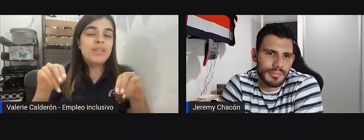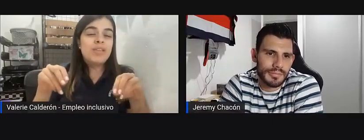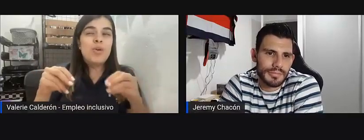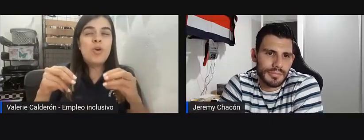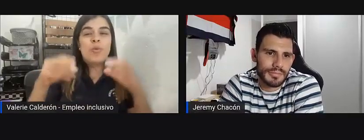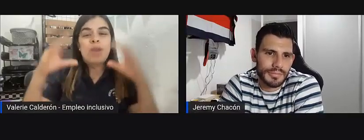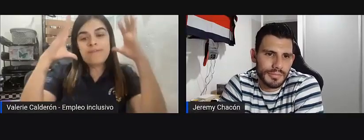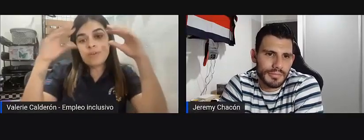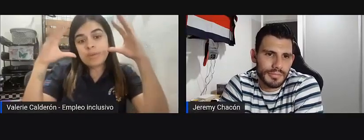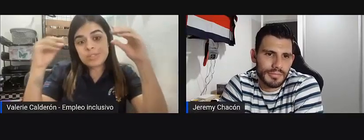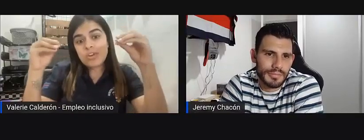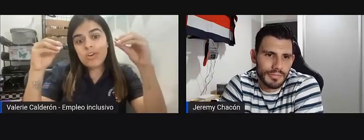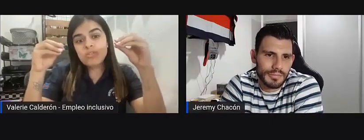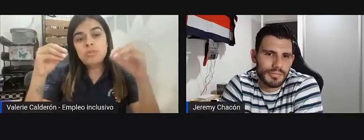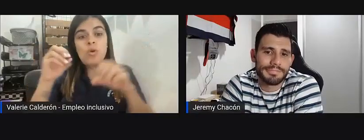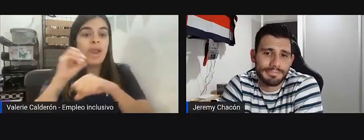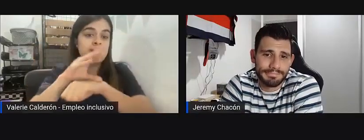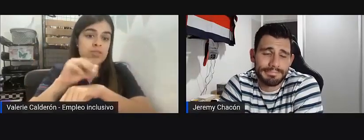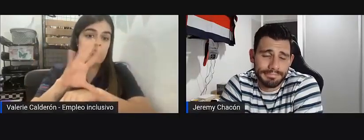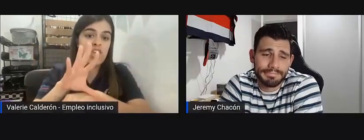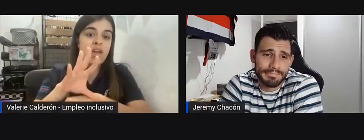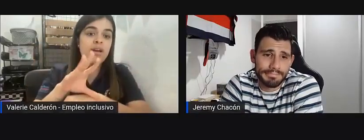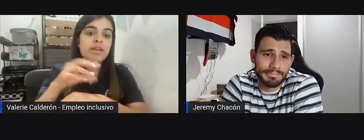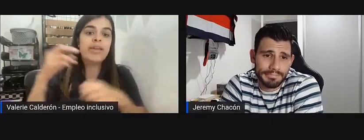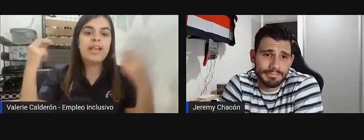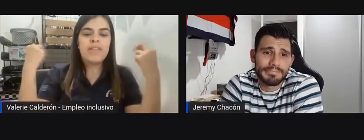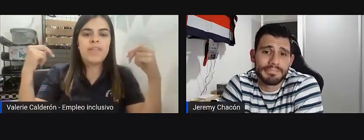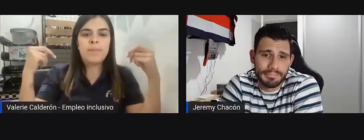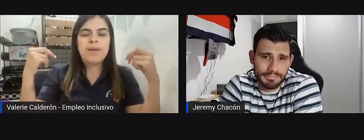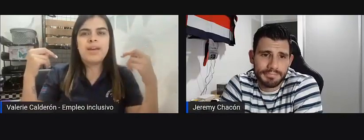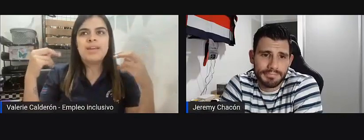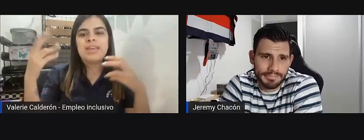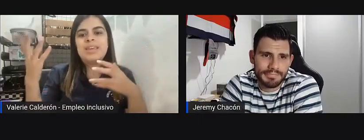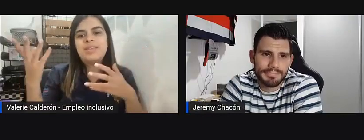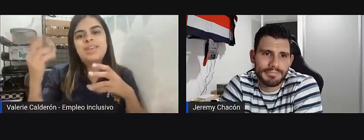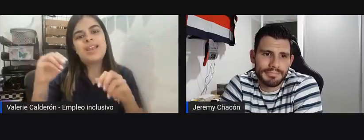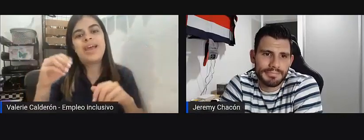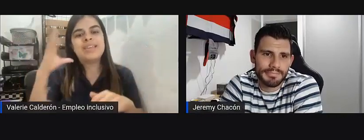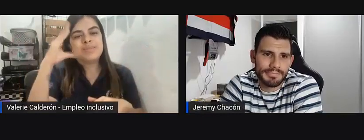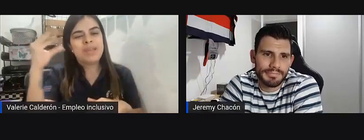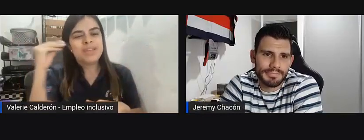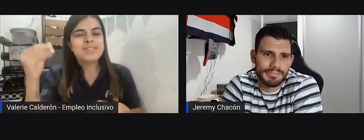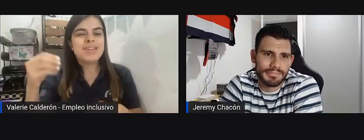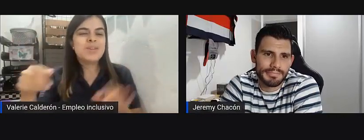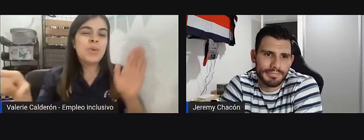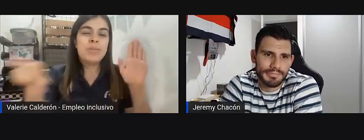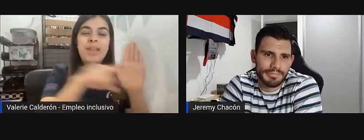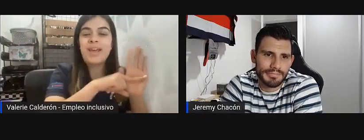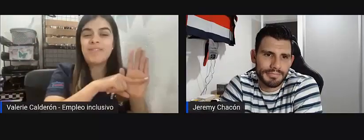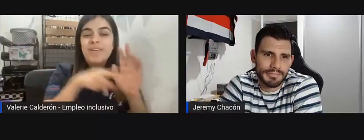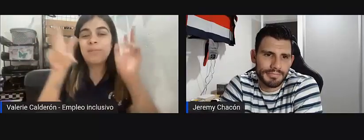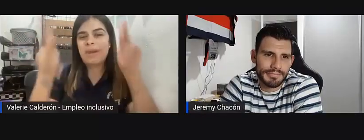han tenido como la información o la asesoría en el tema y di la experiencia se vuelve negativa para